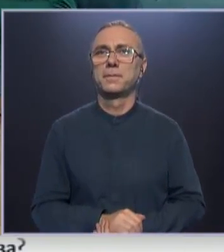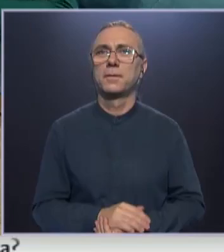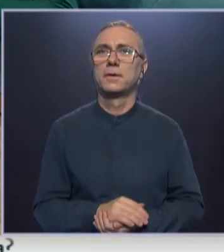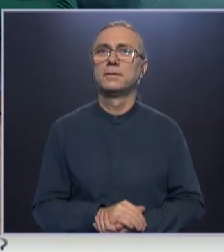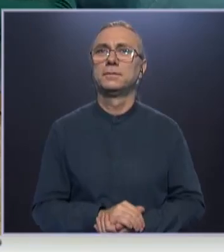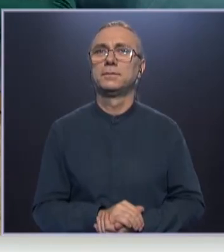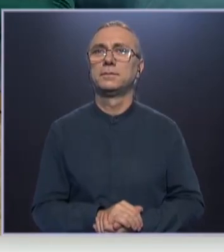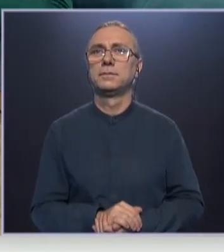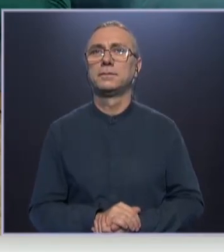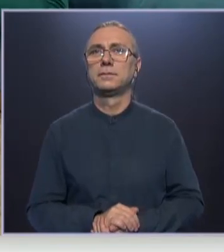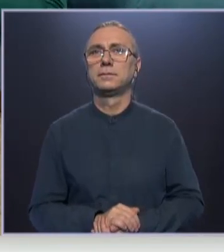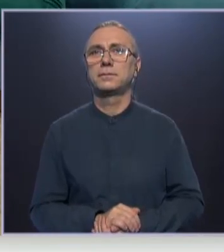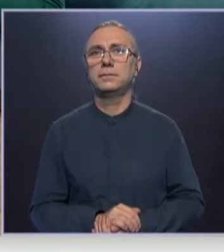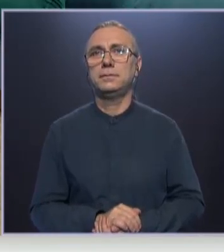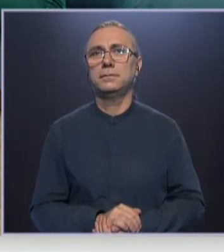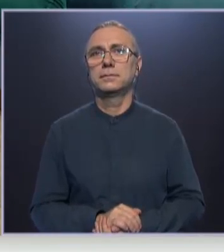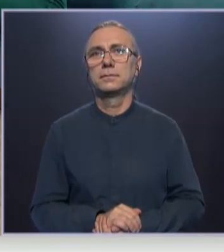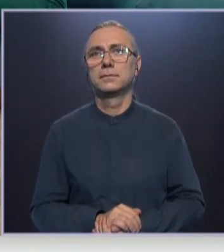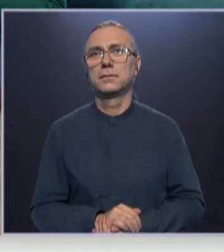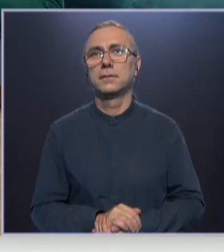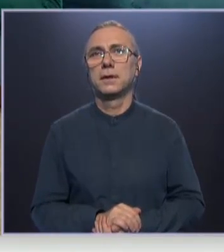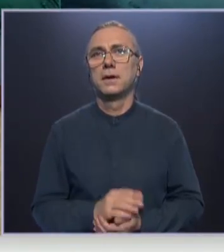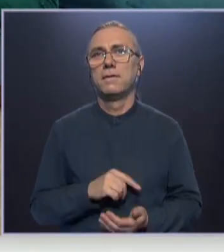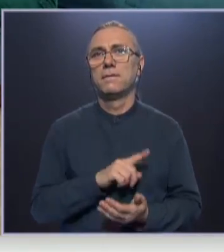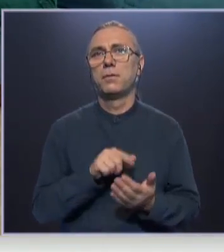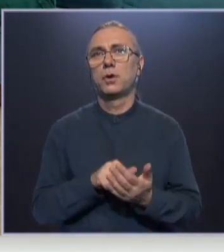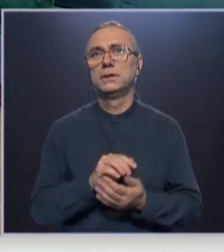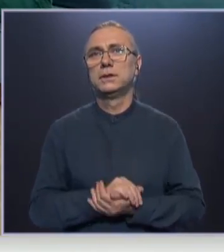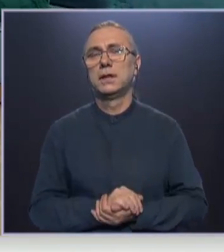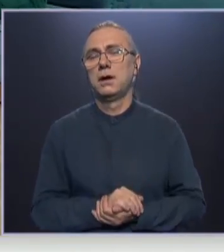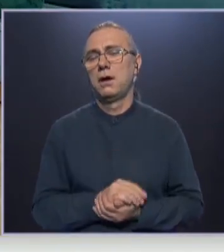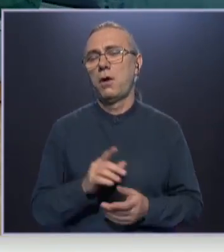по поводу эвтаназии кота усыплять другие говорят